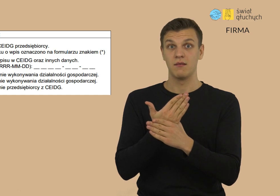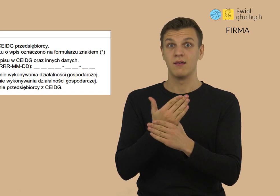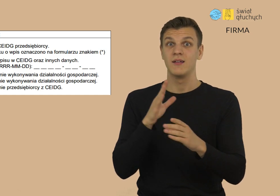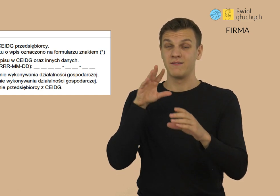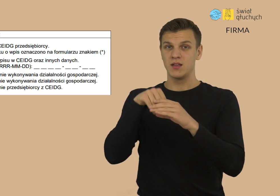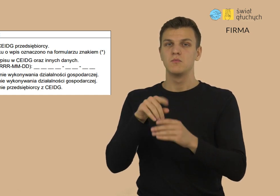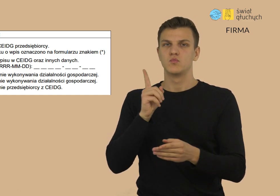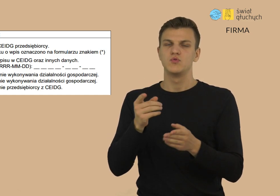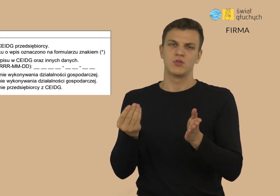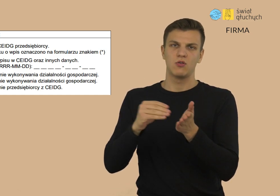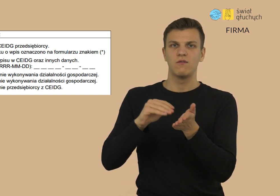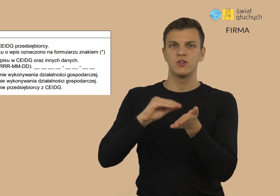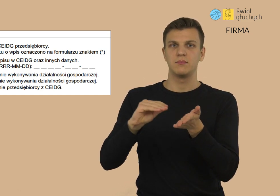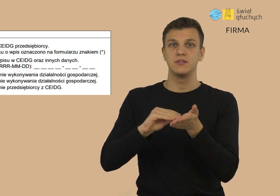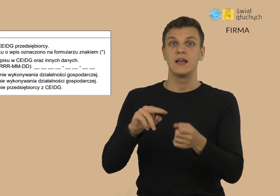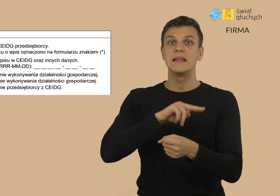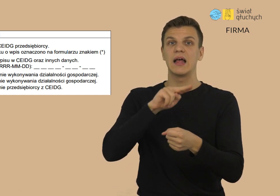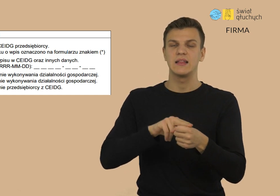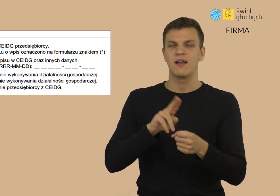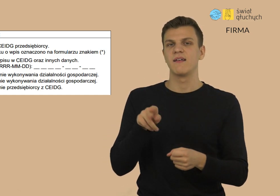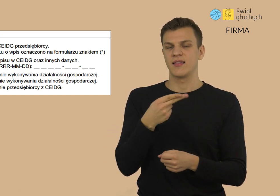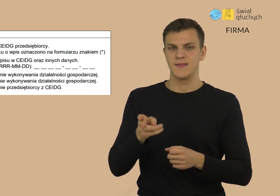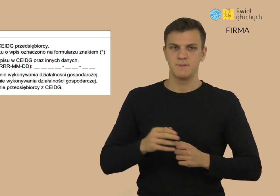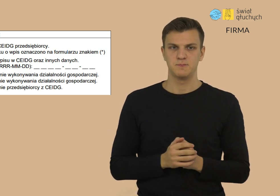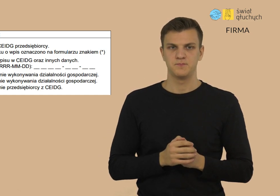podajesz także datę od której następuje zmiana.